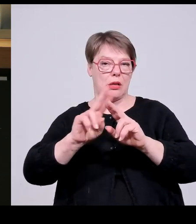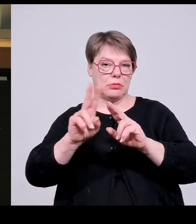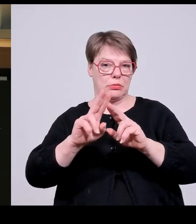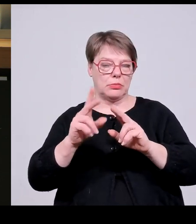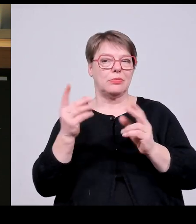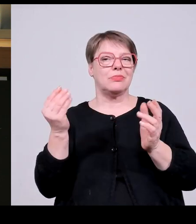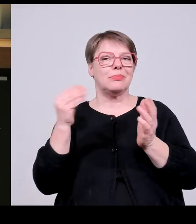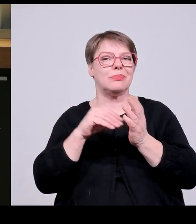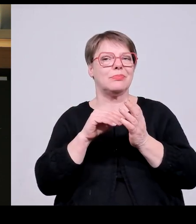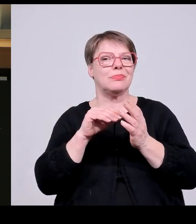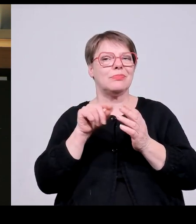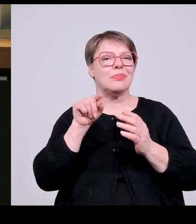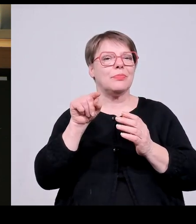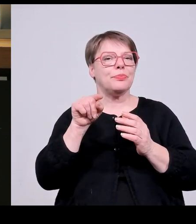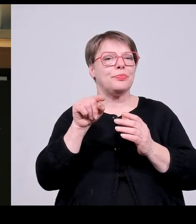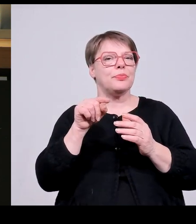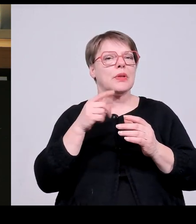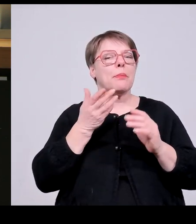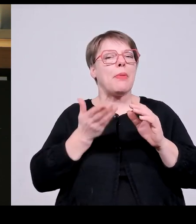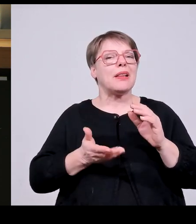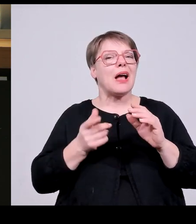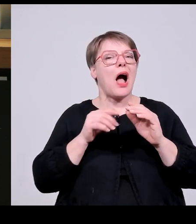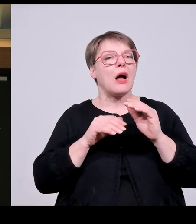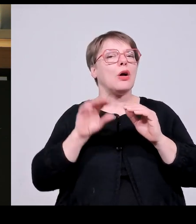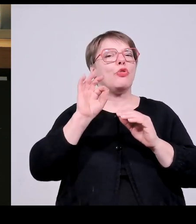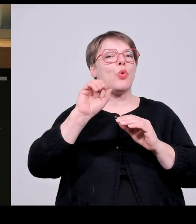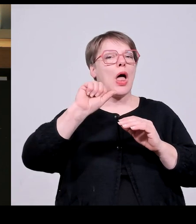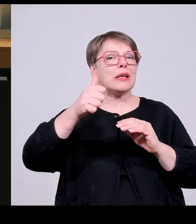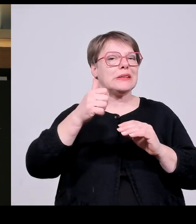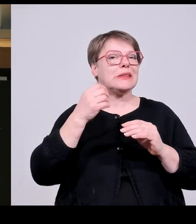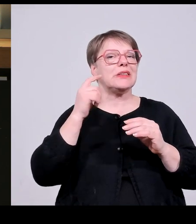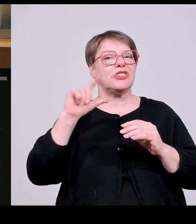die Besoldung im Zuge der diesjährigen Tarifverhandlungen